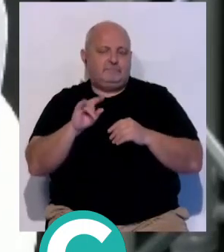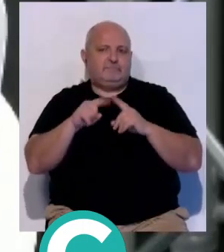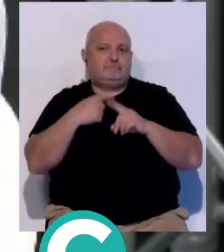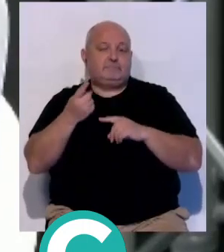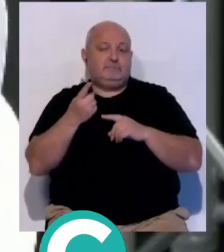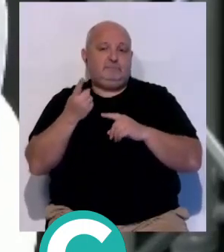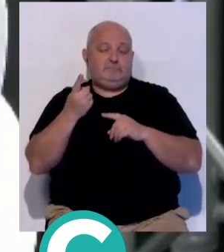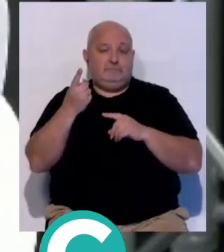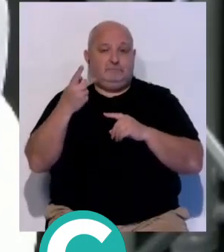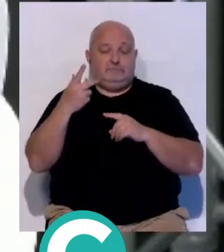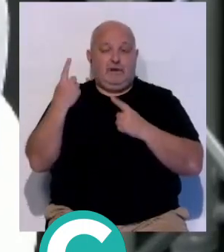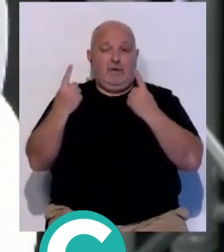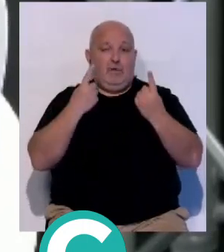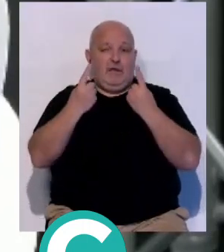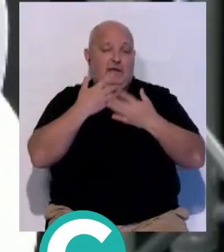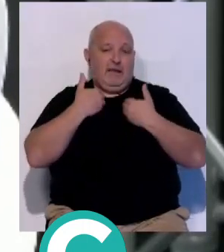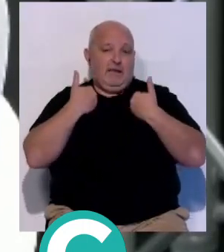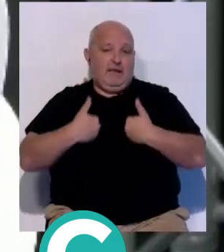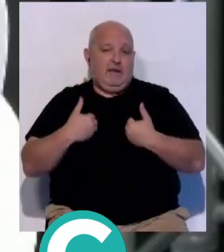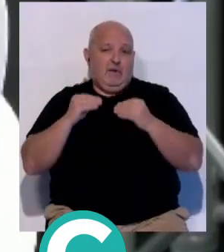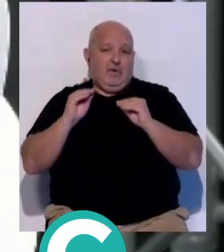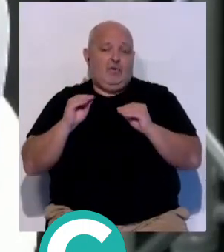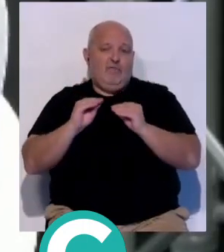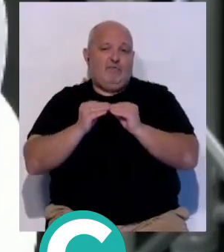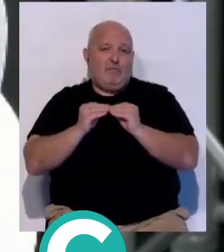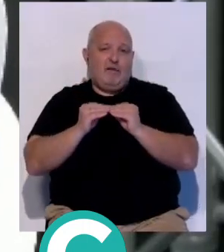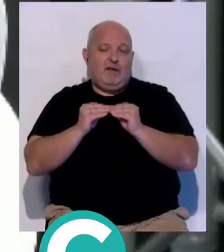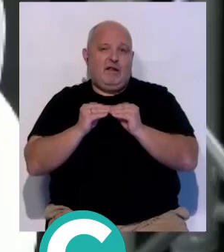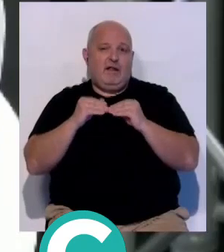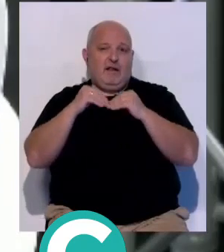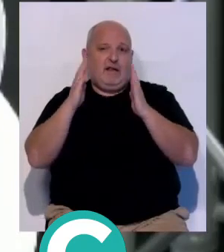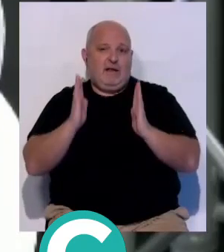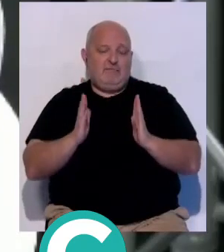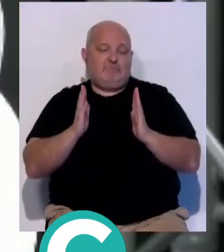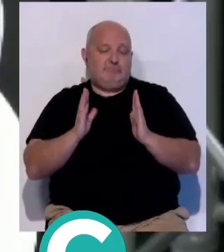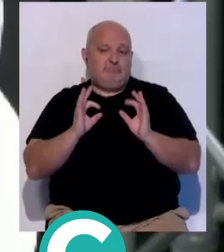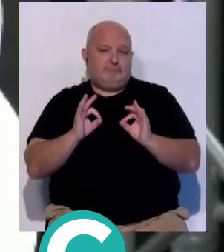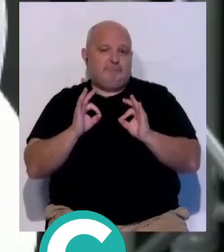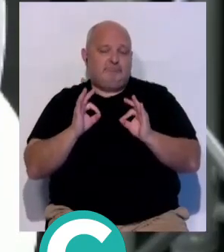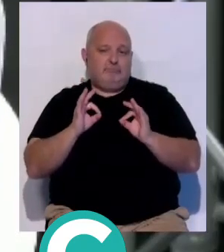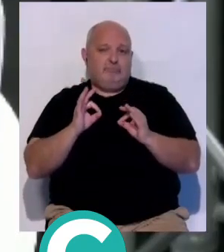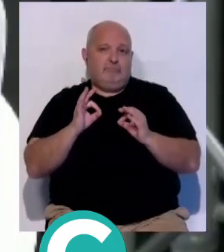sugo que cada uno quiere hacer de su propia de su propia casa pues bandera como diciendo es lo